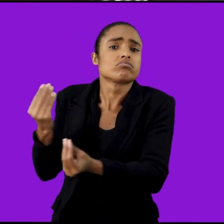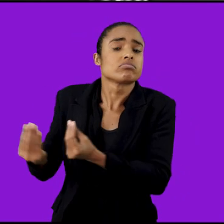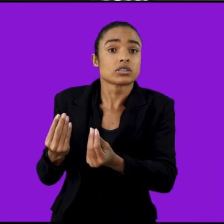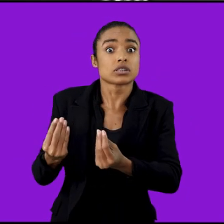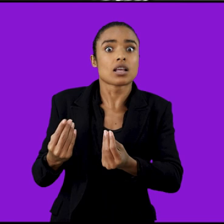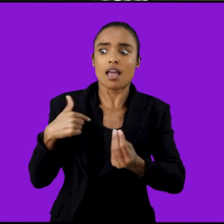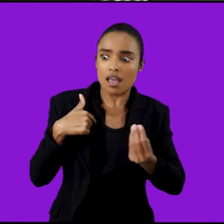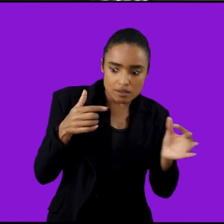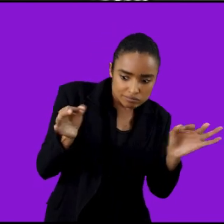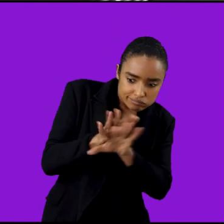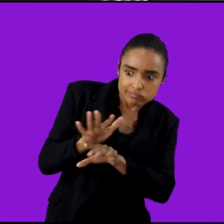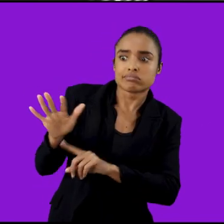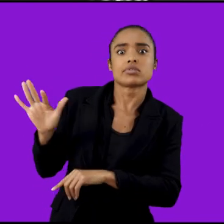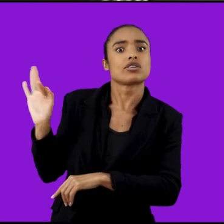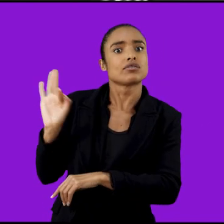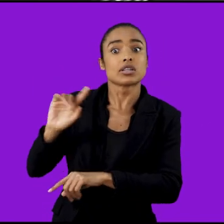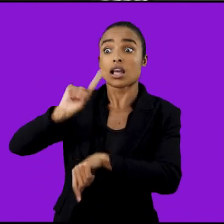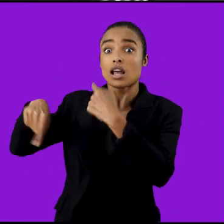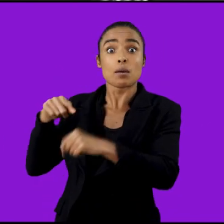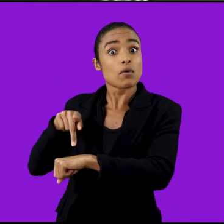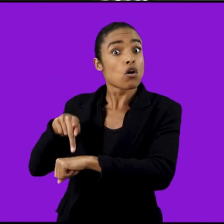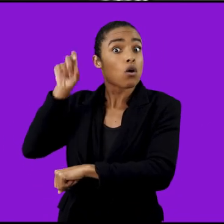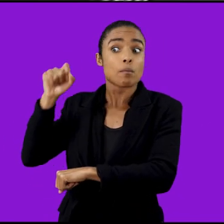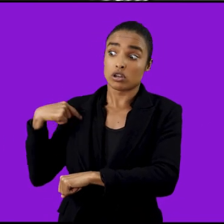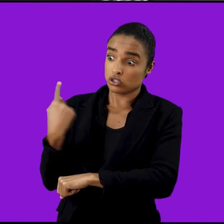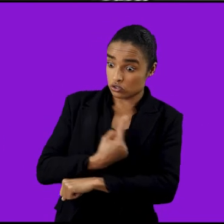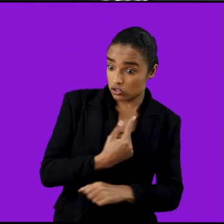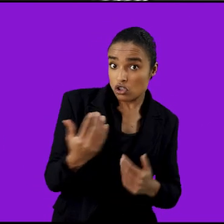Aí foi quando eu terminei minha faculdade, fui fazer uma pós-graduação e hoje muito